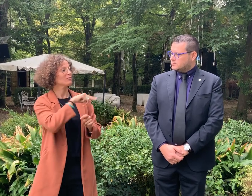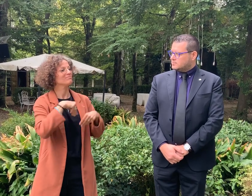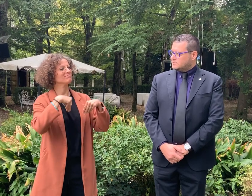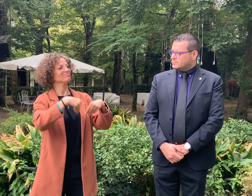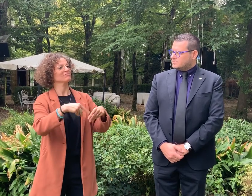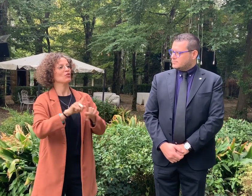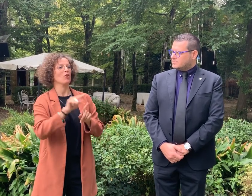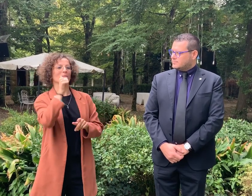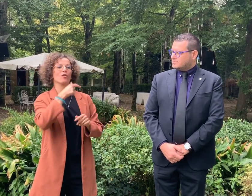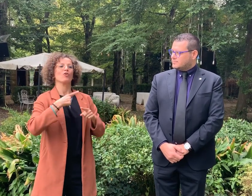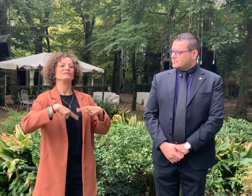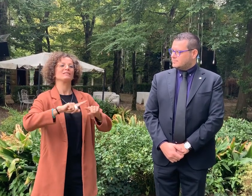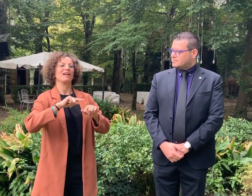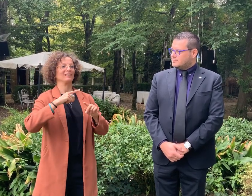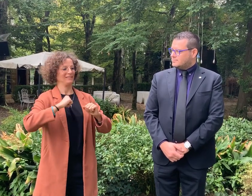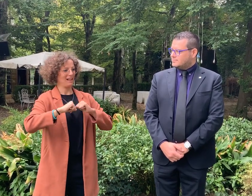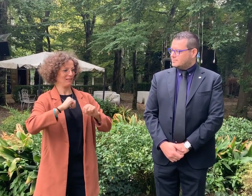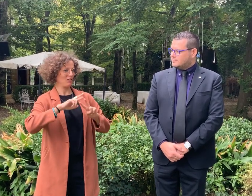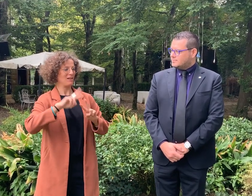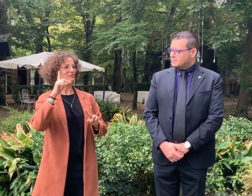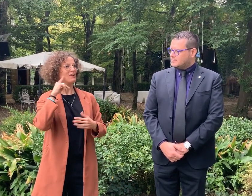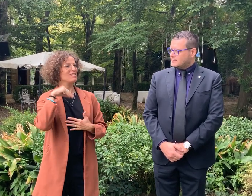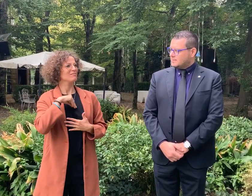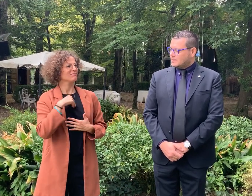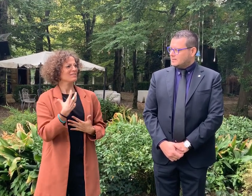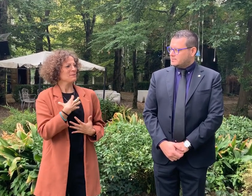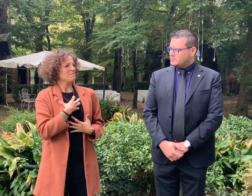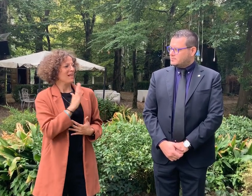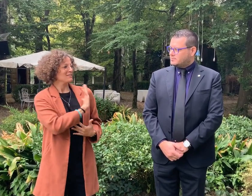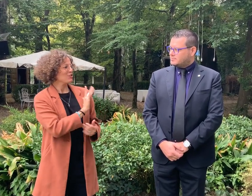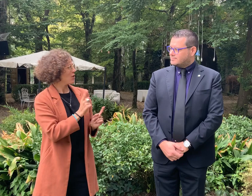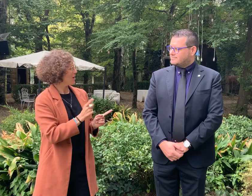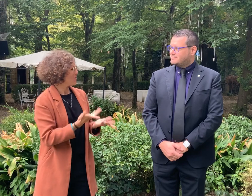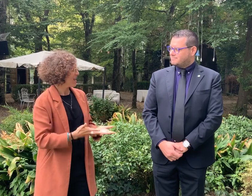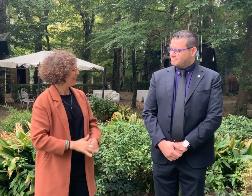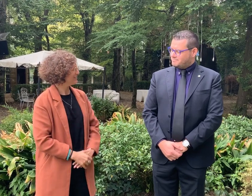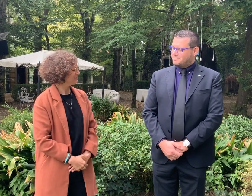qual è stata la tua impressione avendo partecipato nello stesso luogo come consigliere direttivo?